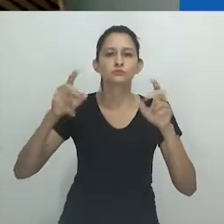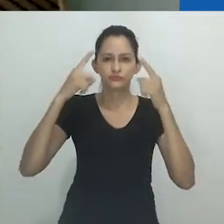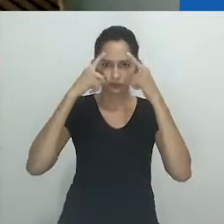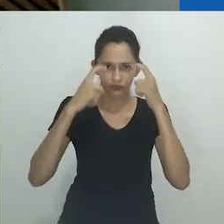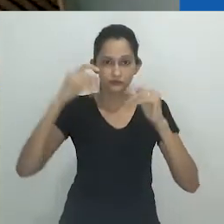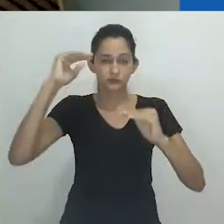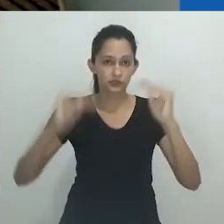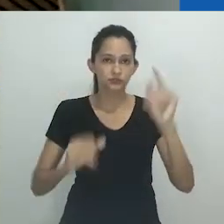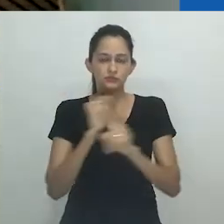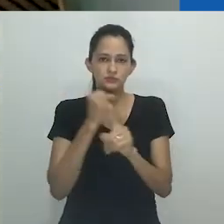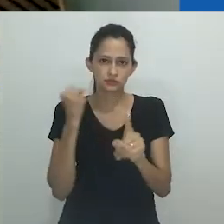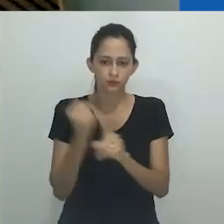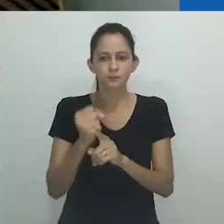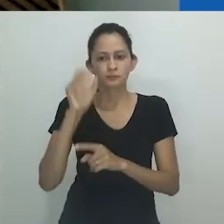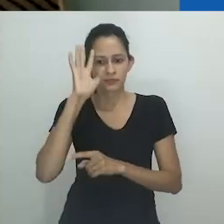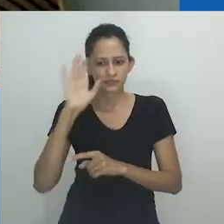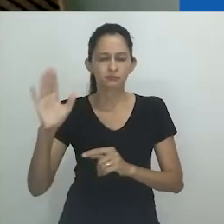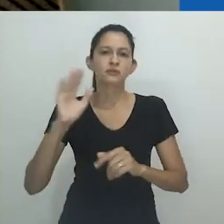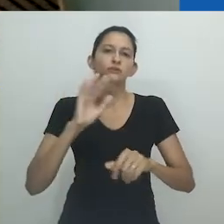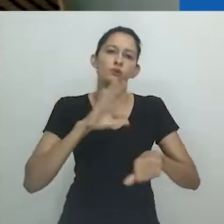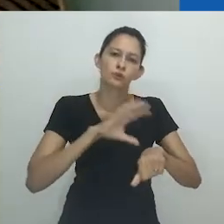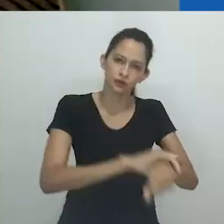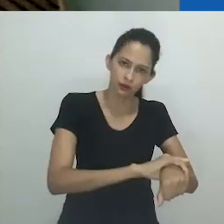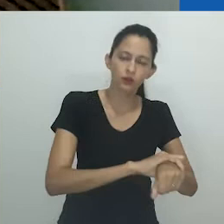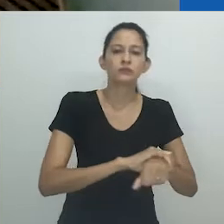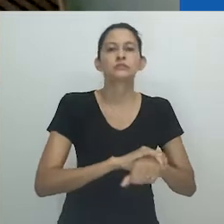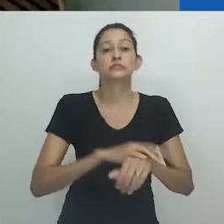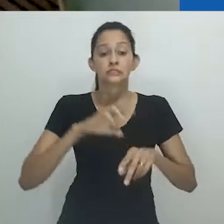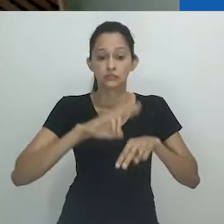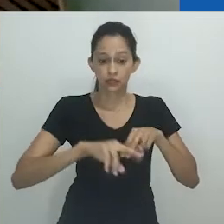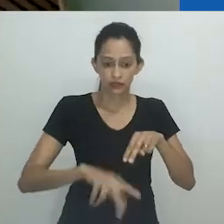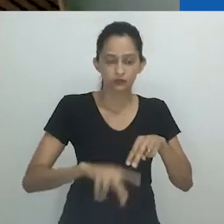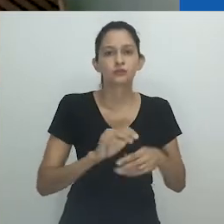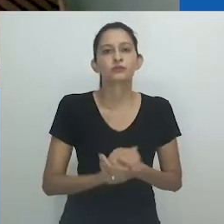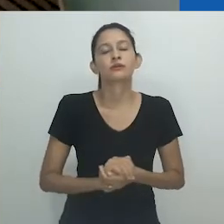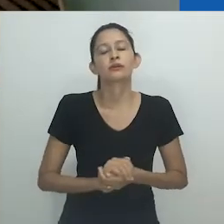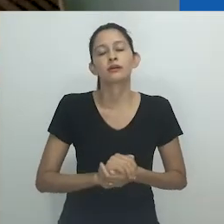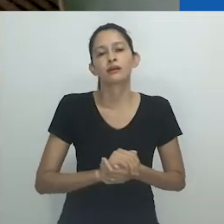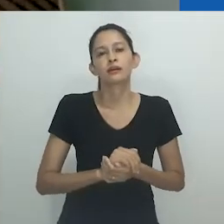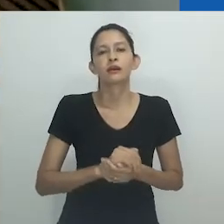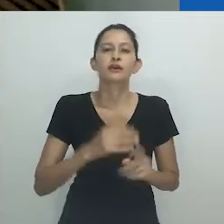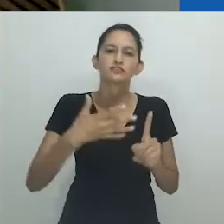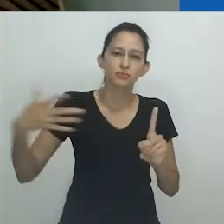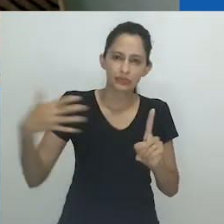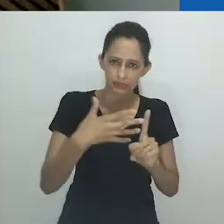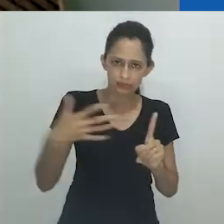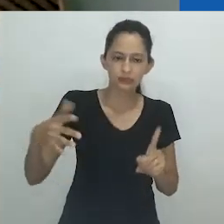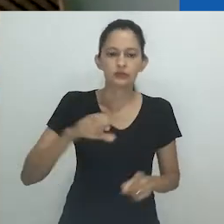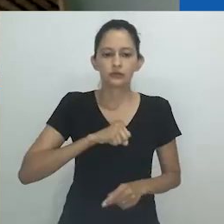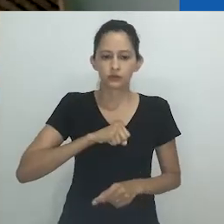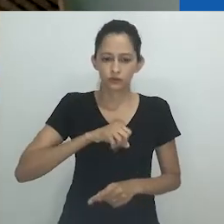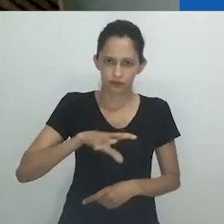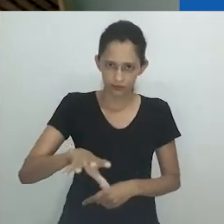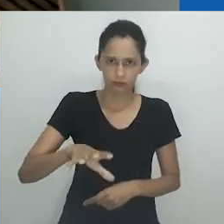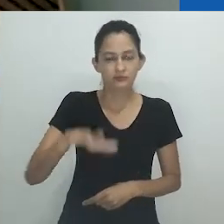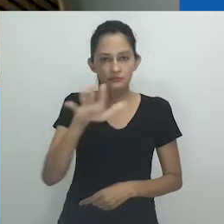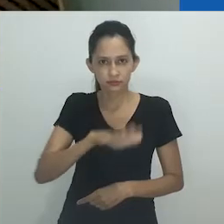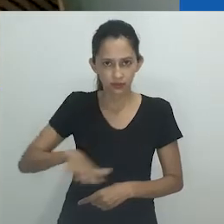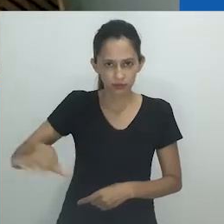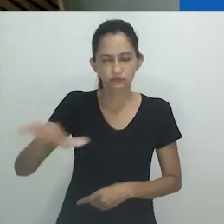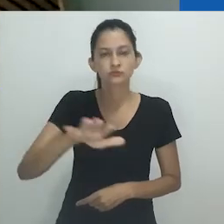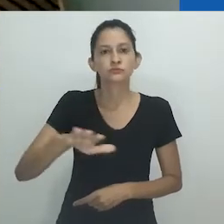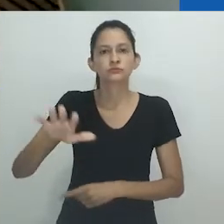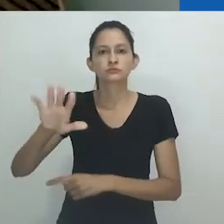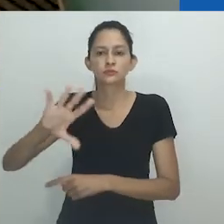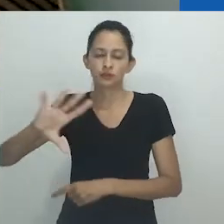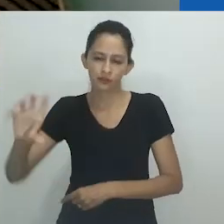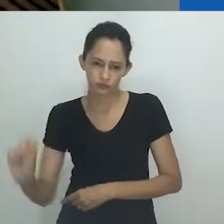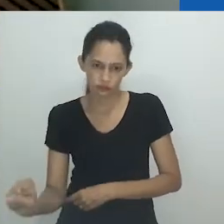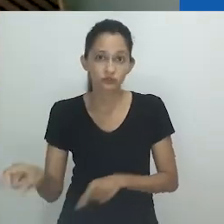desigualdade social e de classe, pensamento colonial, raça, racismo, questão de gênero, LGBT, Queer em contextos africanos e globais.